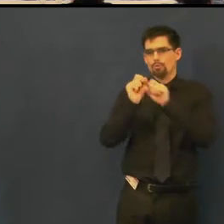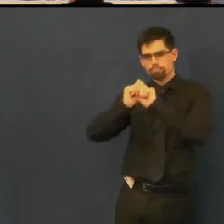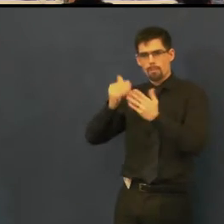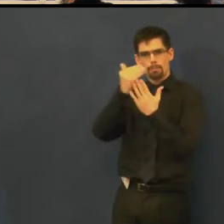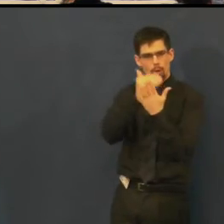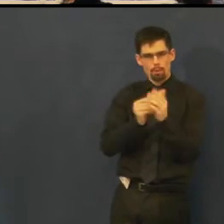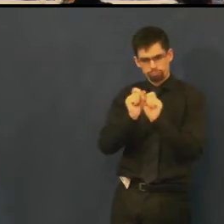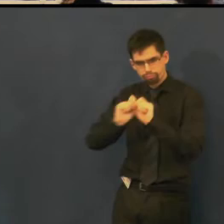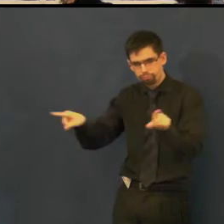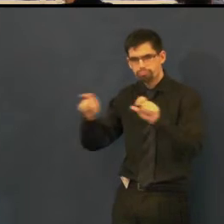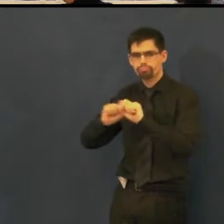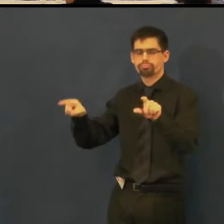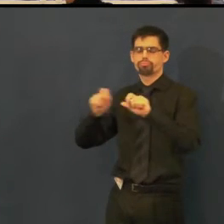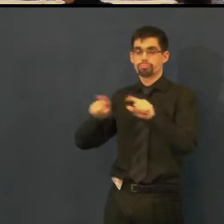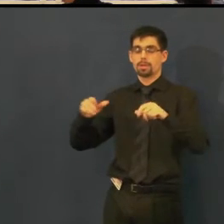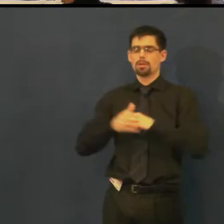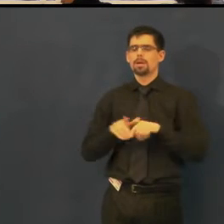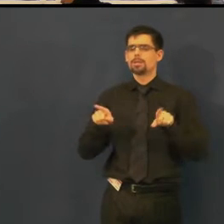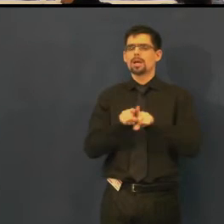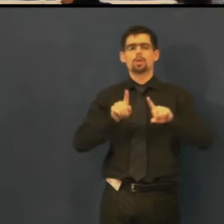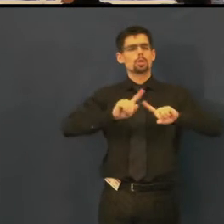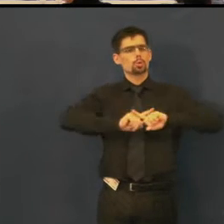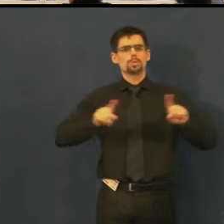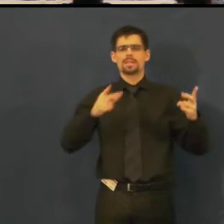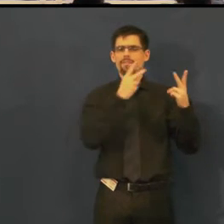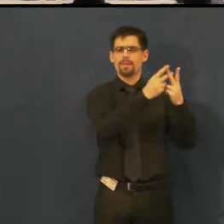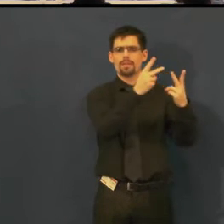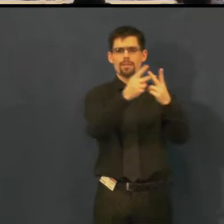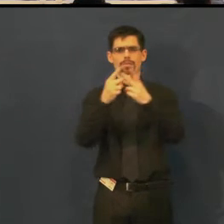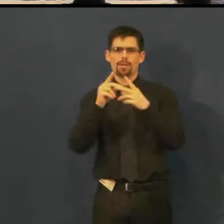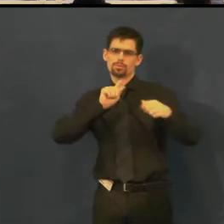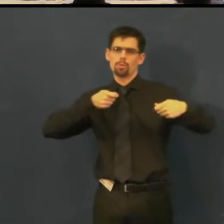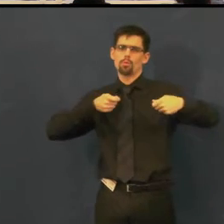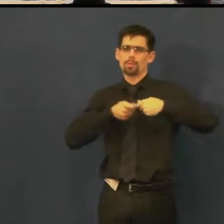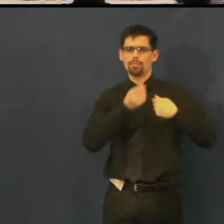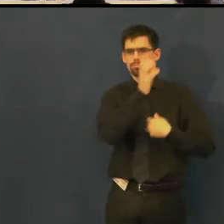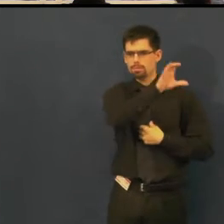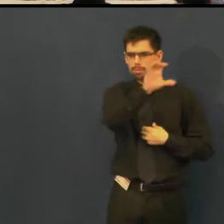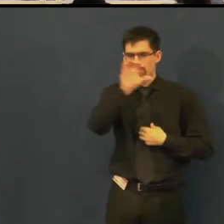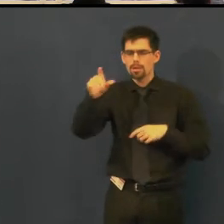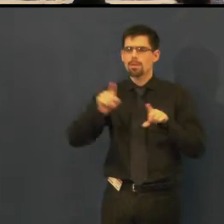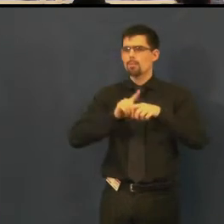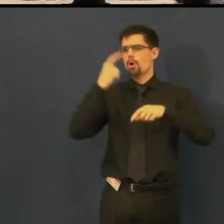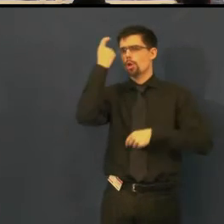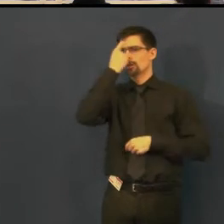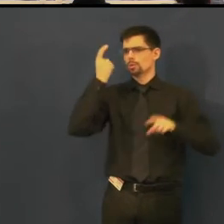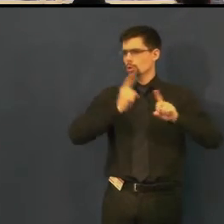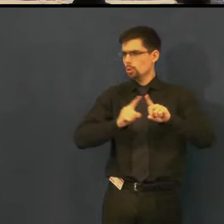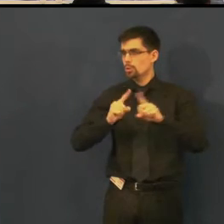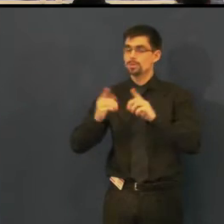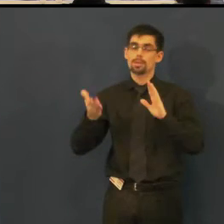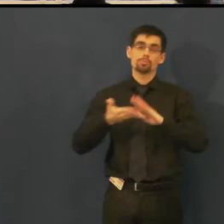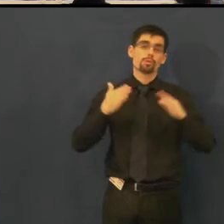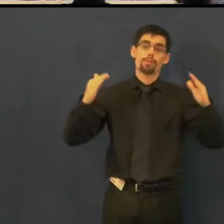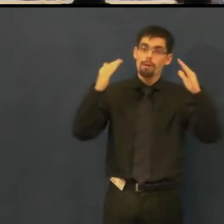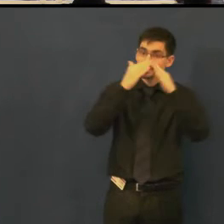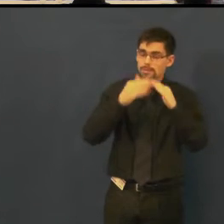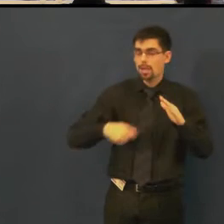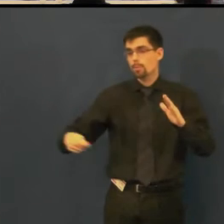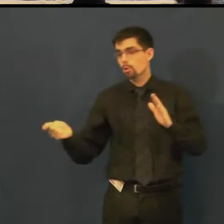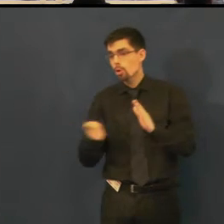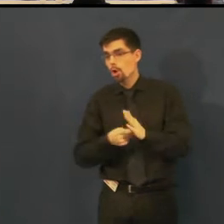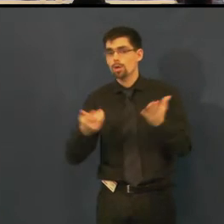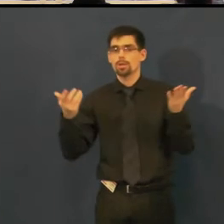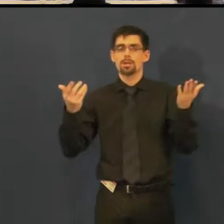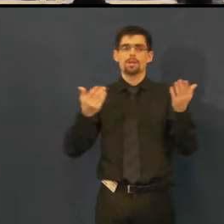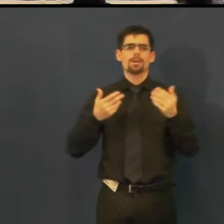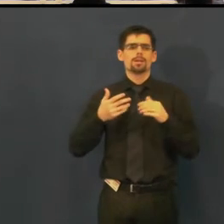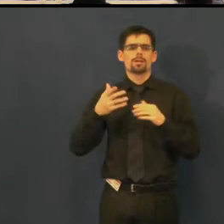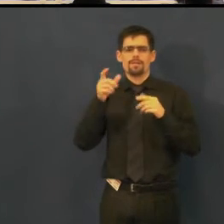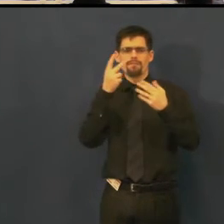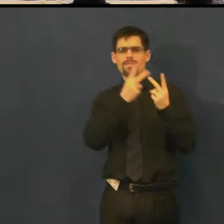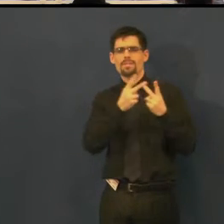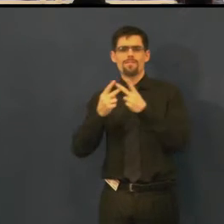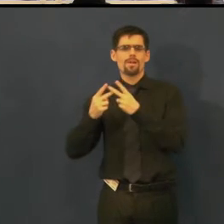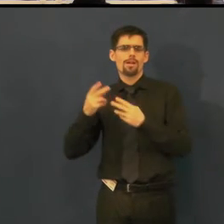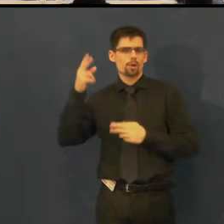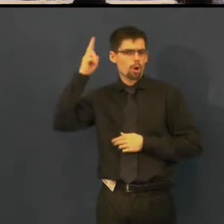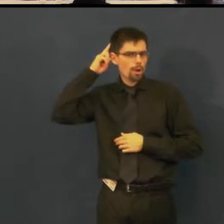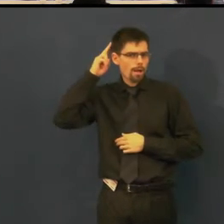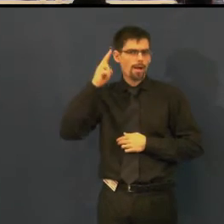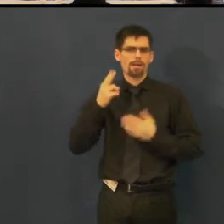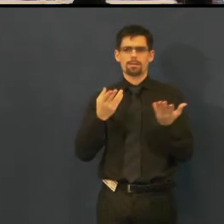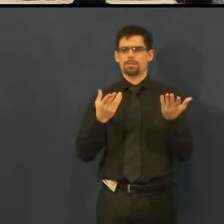a spolupracujeme také s dalšími webovými portály, například s ASNEP, Gong, Kochlear.cz atd.